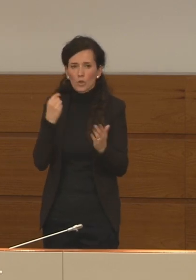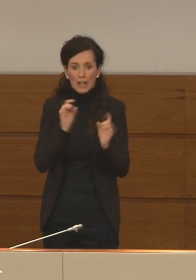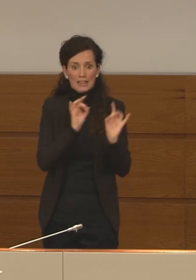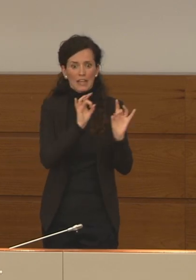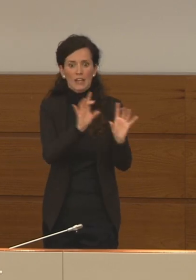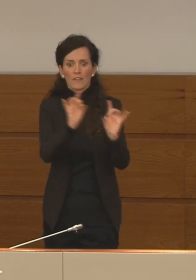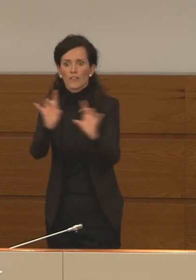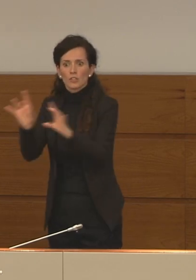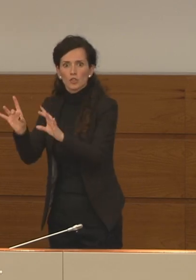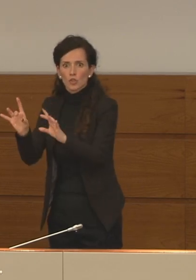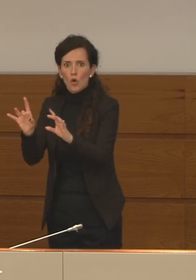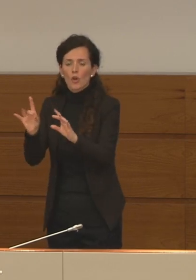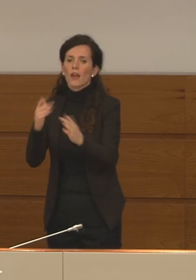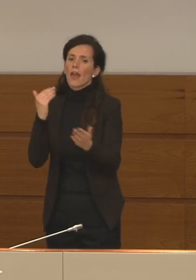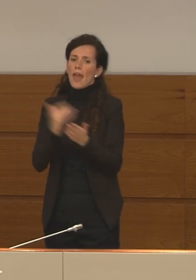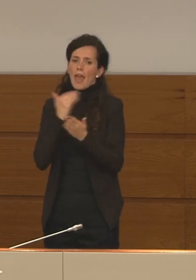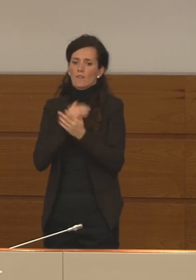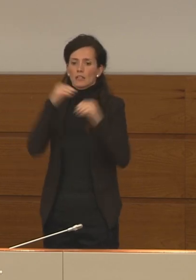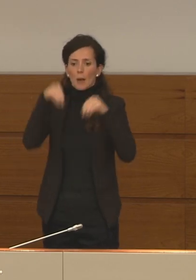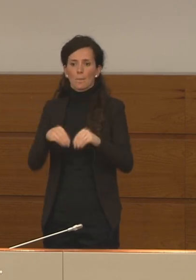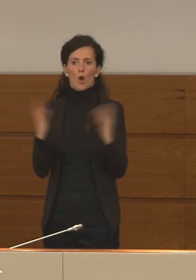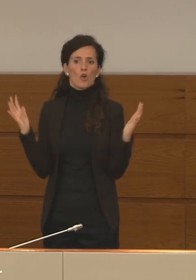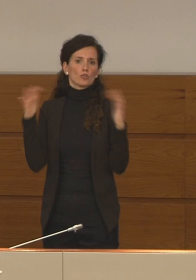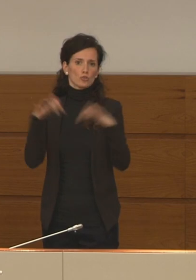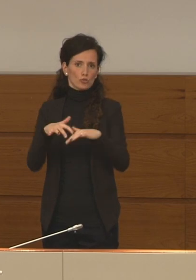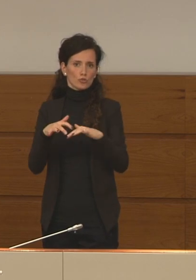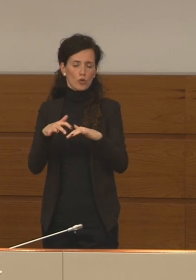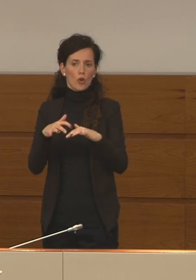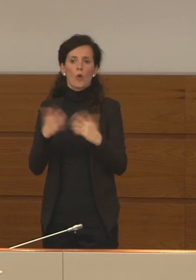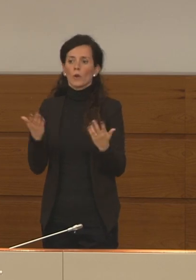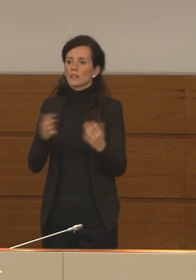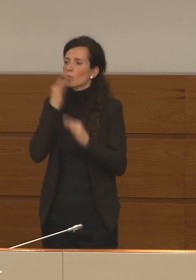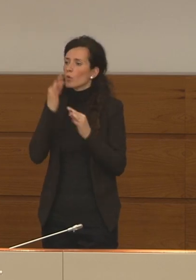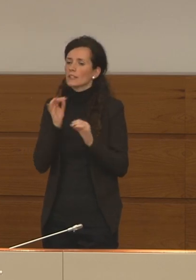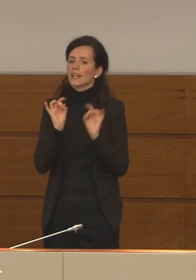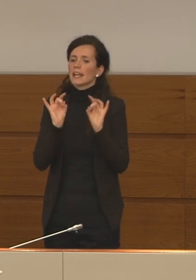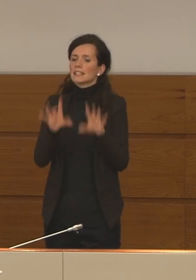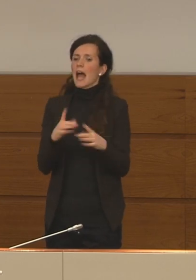è evitare di andare in luoghi affollati quindi le sale d'attesa degli ambulatori